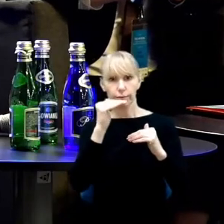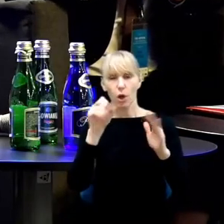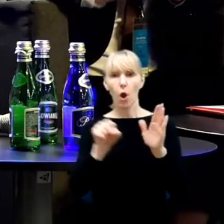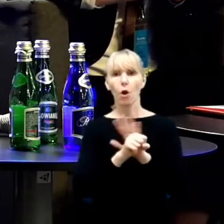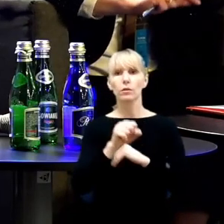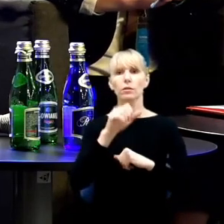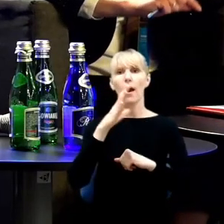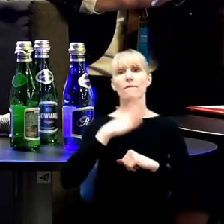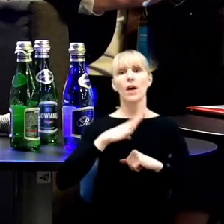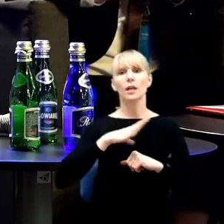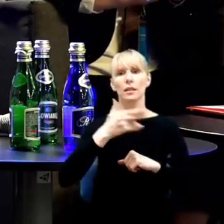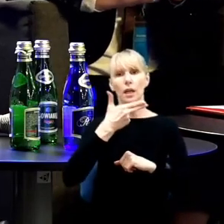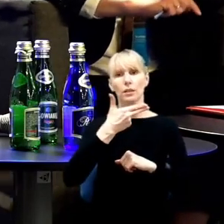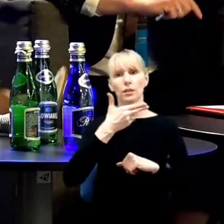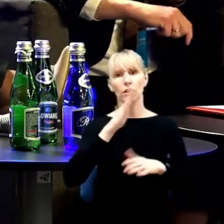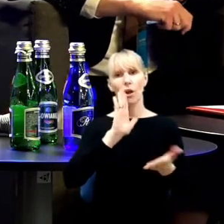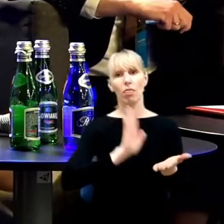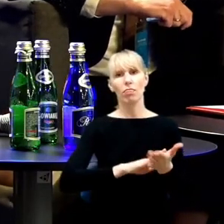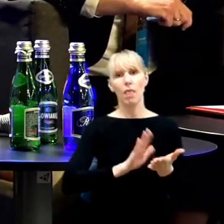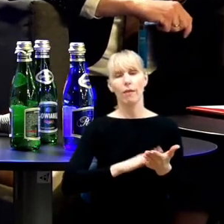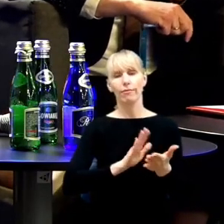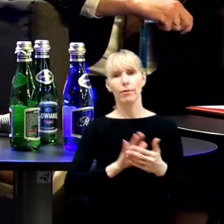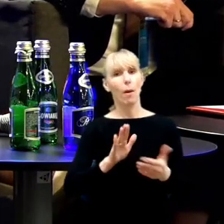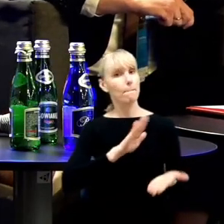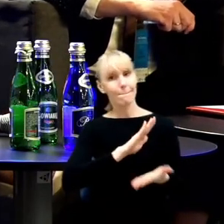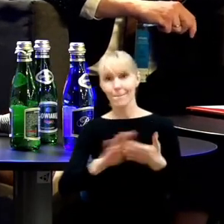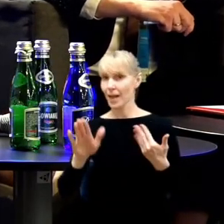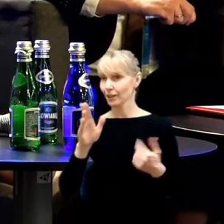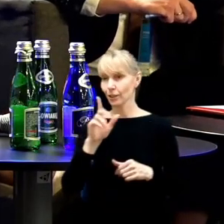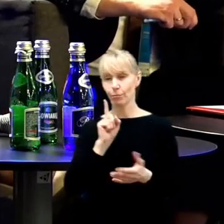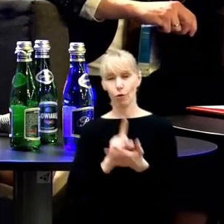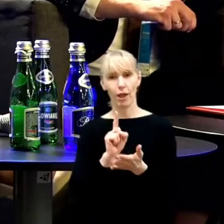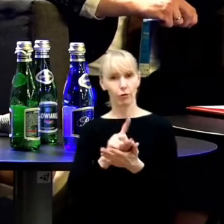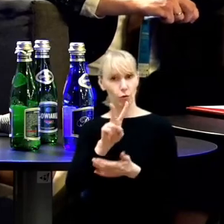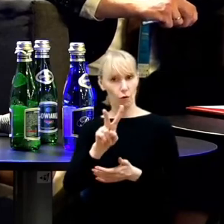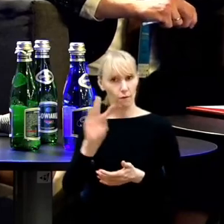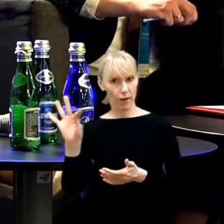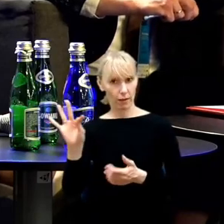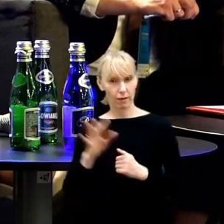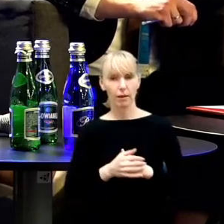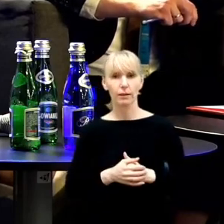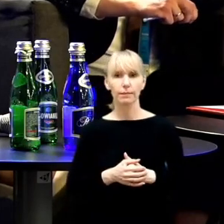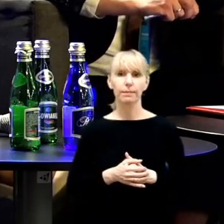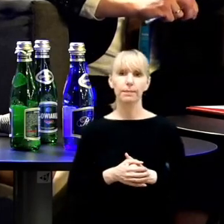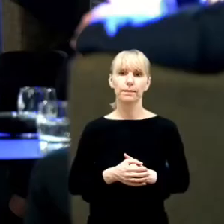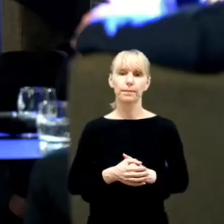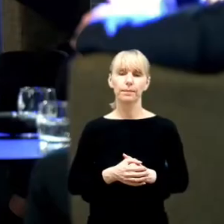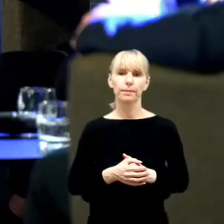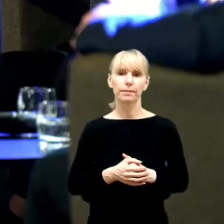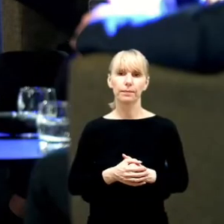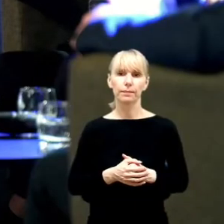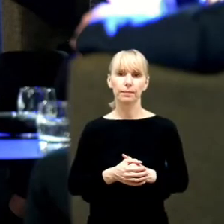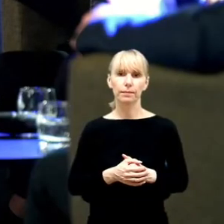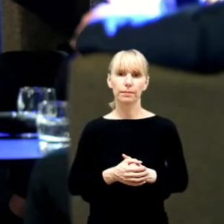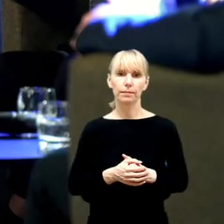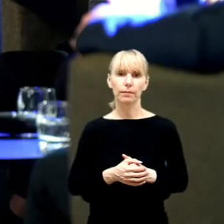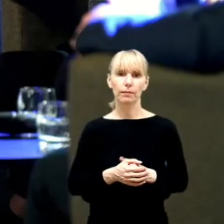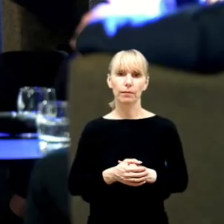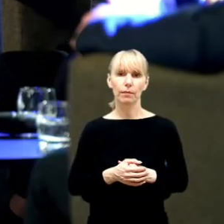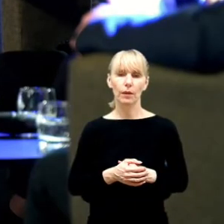czyli bez podatku VAT, co jest bardzo istotne. Jeżeli chodzi o to, co będziemy finansować,